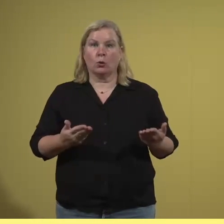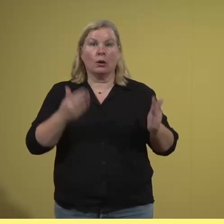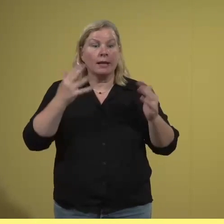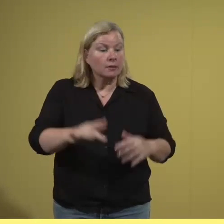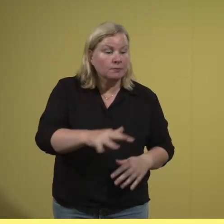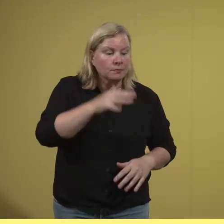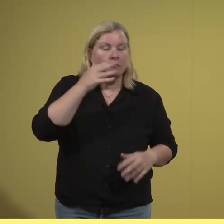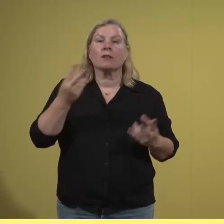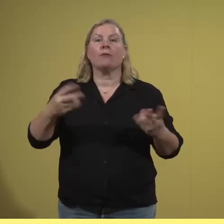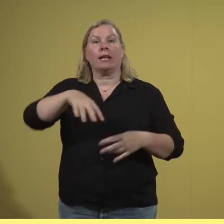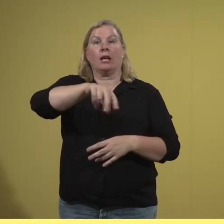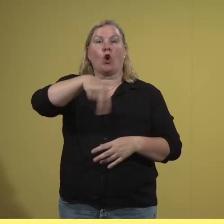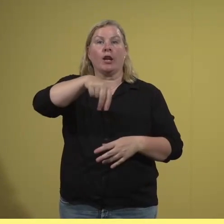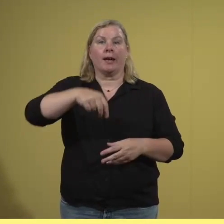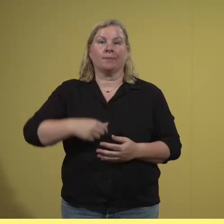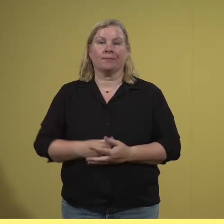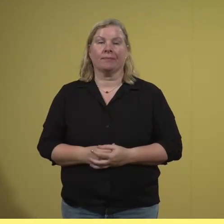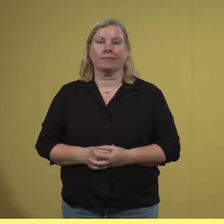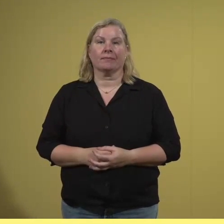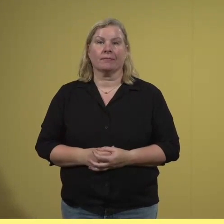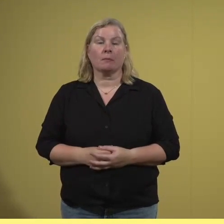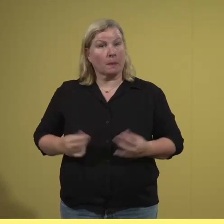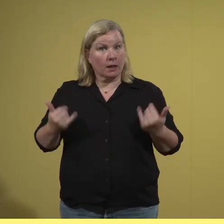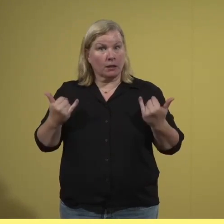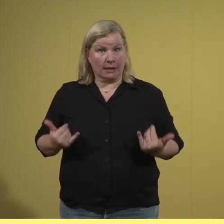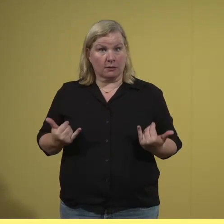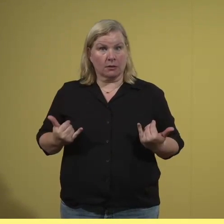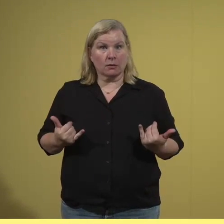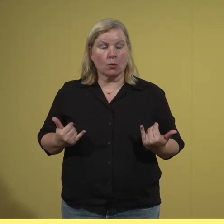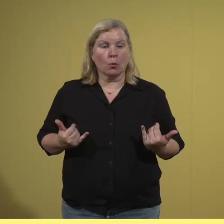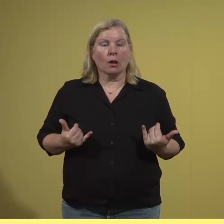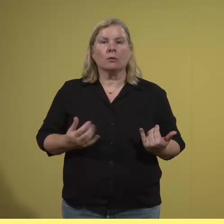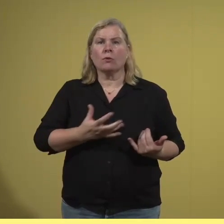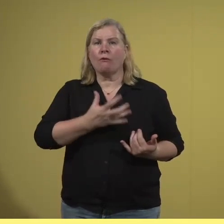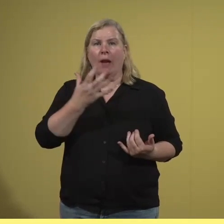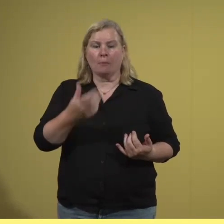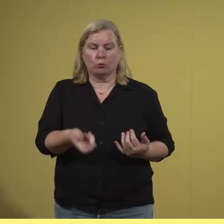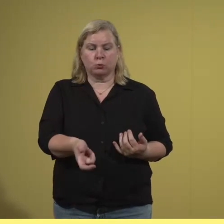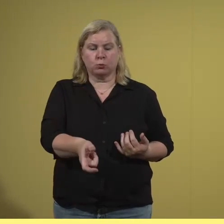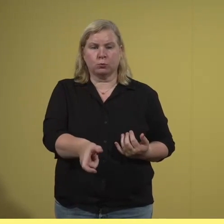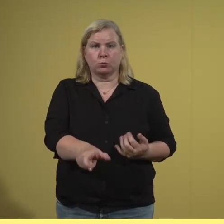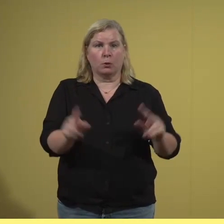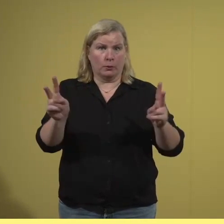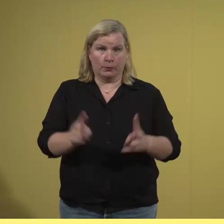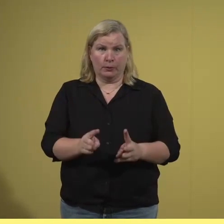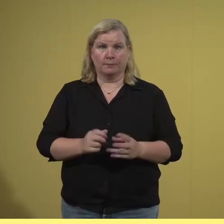Es duftet jetzt schon schön nach Kräutern. Jetzt würde ich es auch schon runterfahren von der Temperatur.